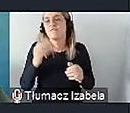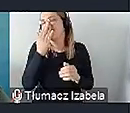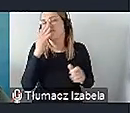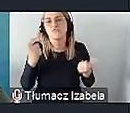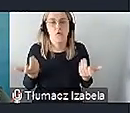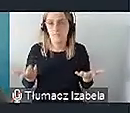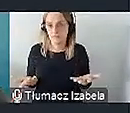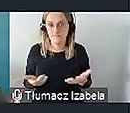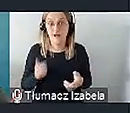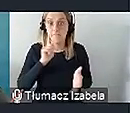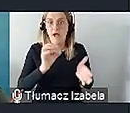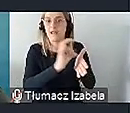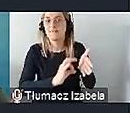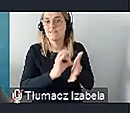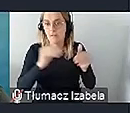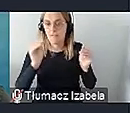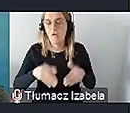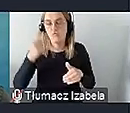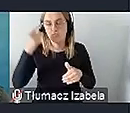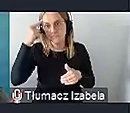Natomiast rysunek może zbudować pewną opowieść.